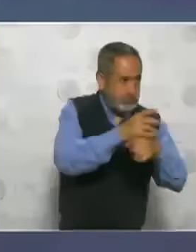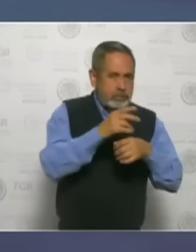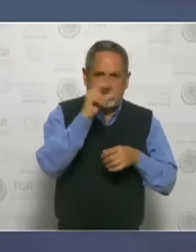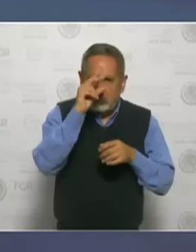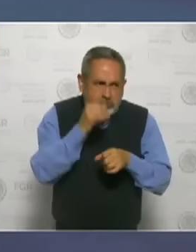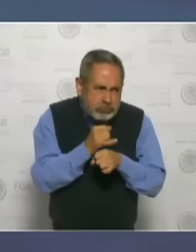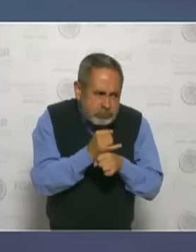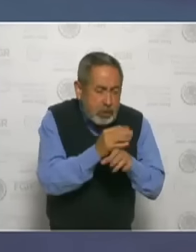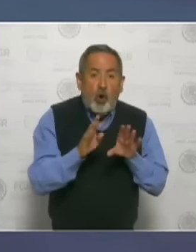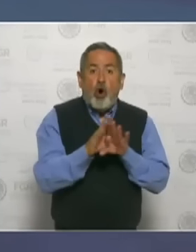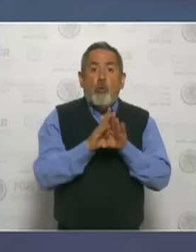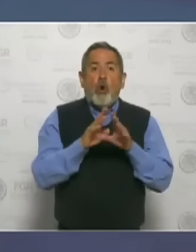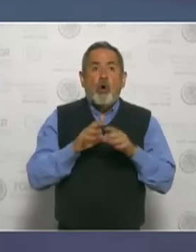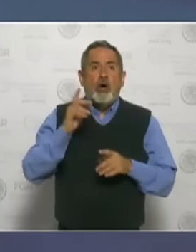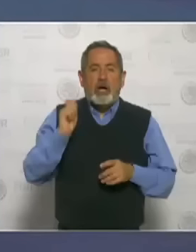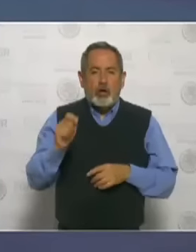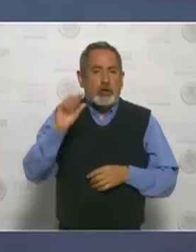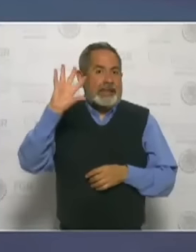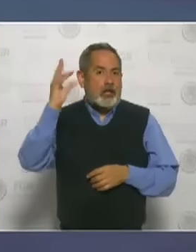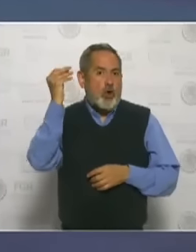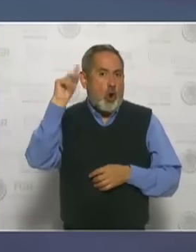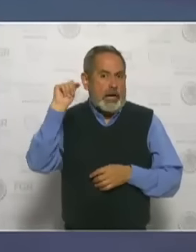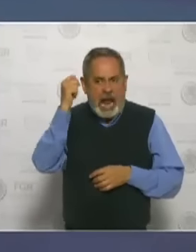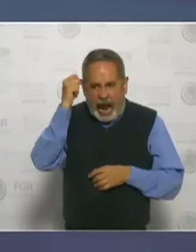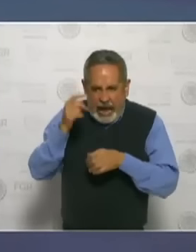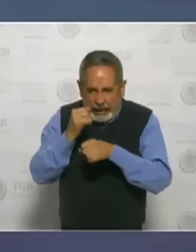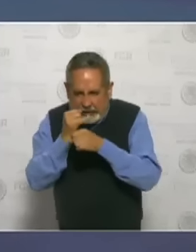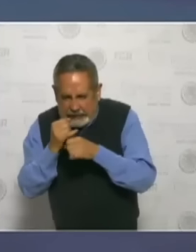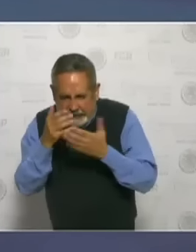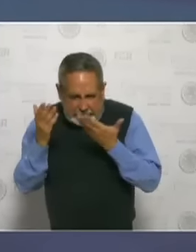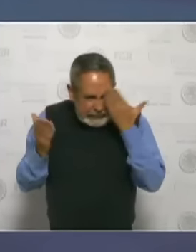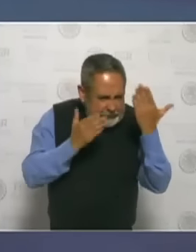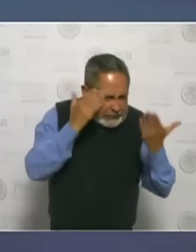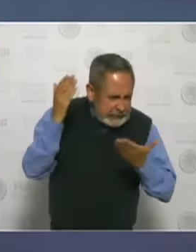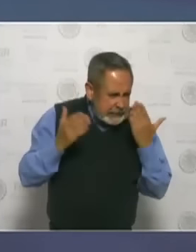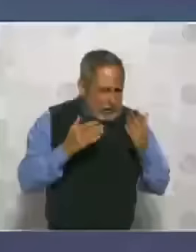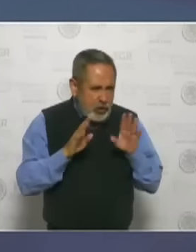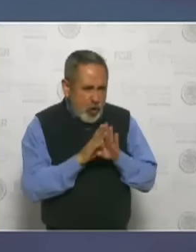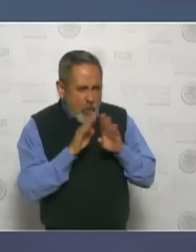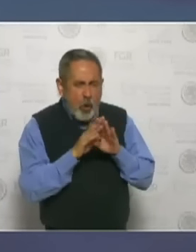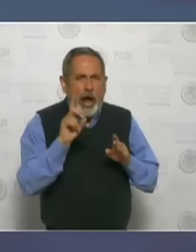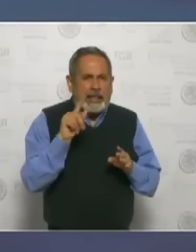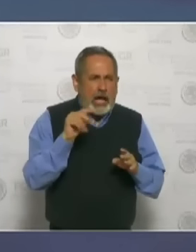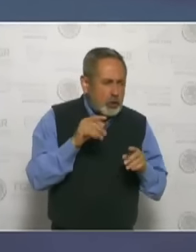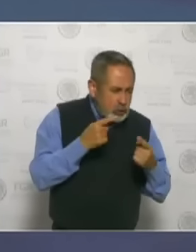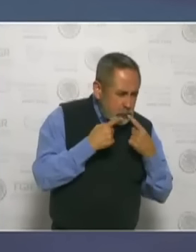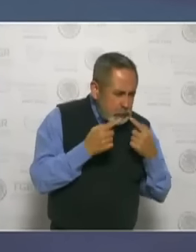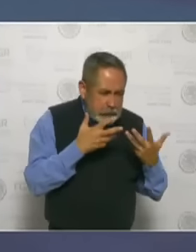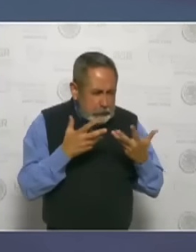está basado en el uso de la ciencia, la tecnología y el análisis estratégico con el objetivo de